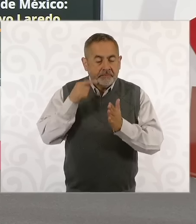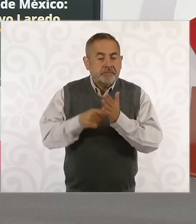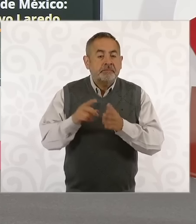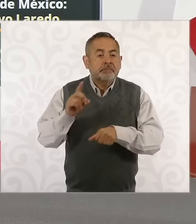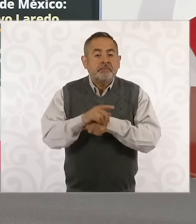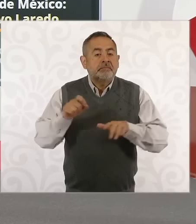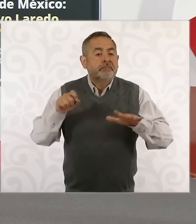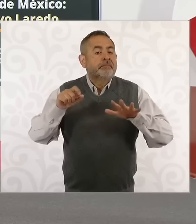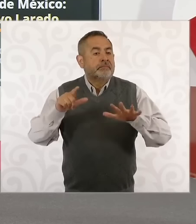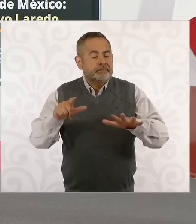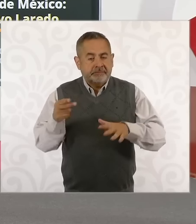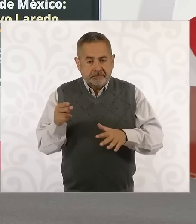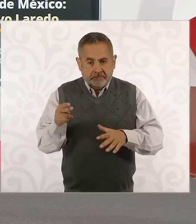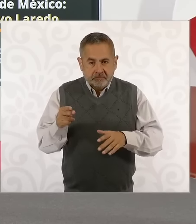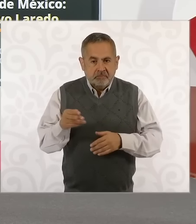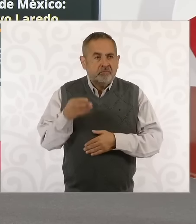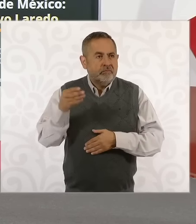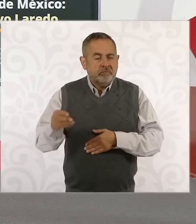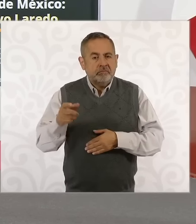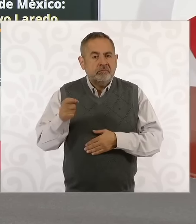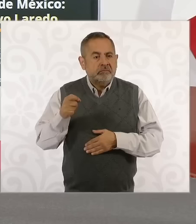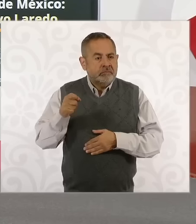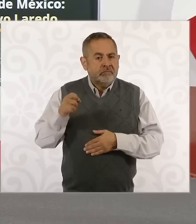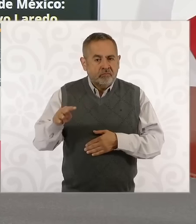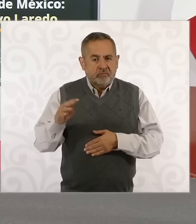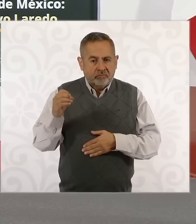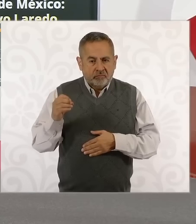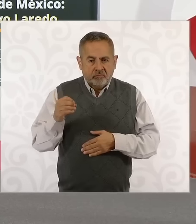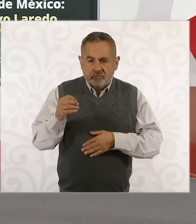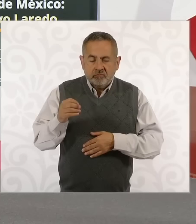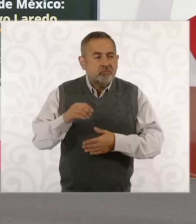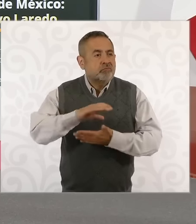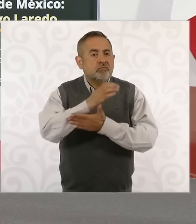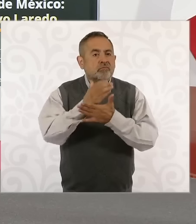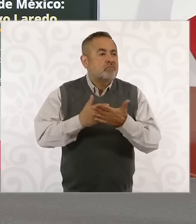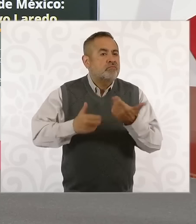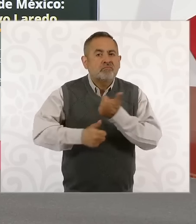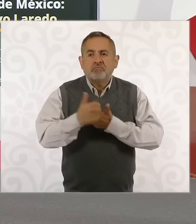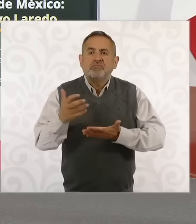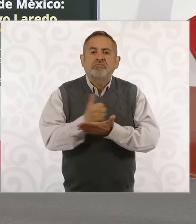noviembre, 29 de octubre de la zona metropolitana de Monterrey. la zona metropolitana de Monterrey